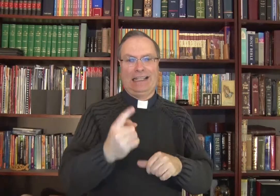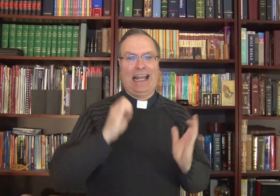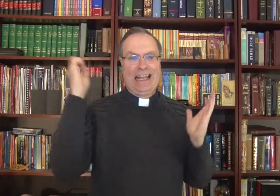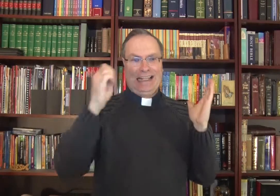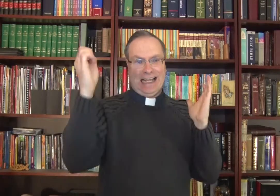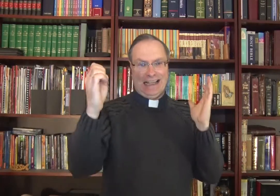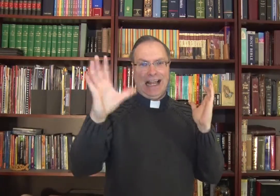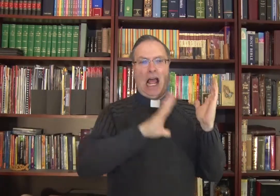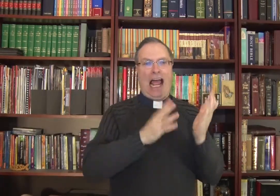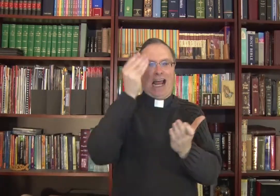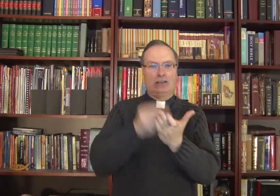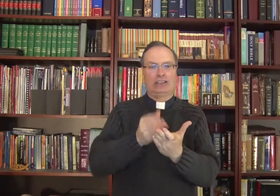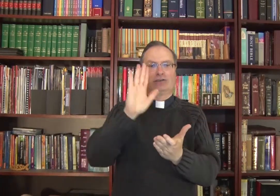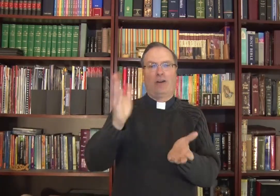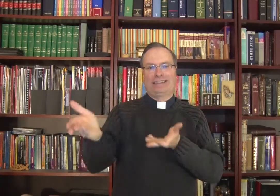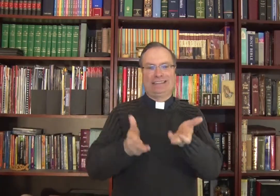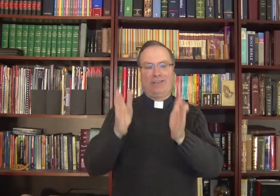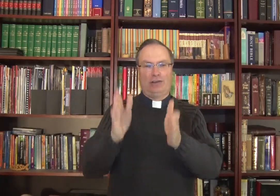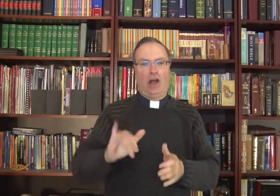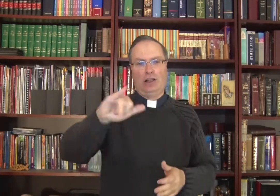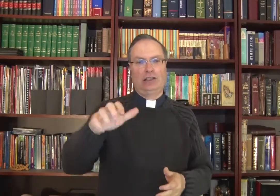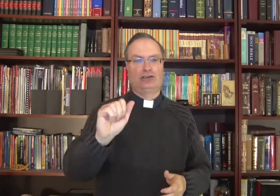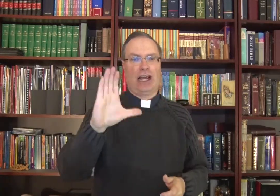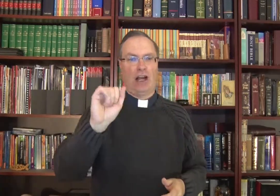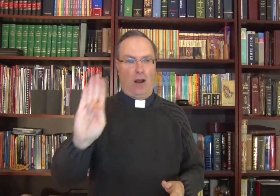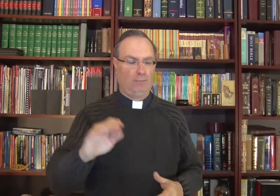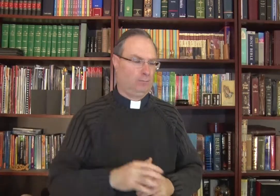Dites: «L'Éternel a racheté son serviteur Jacob!»